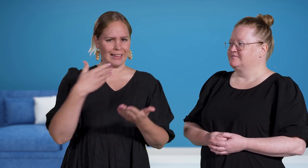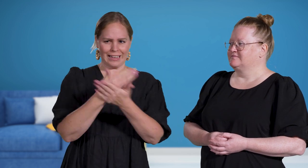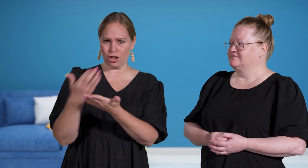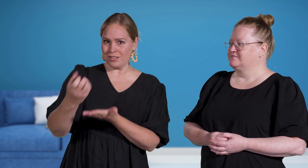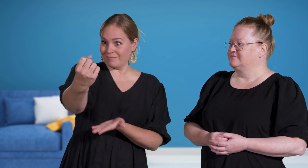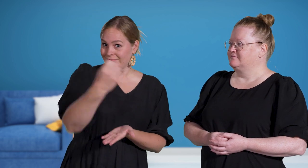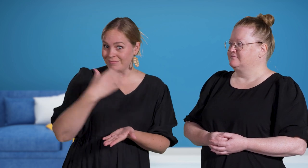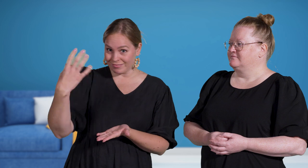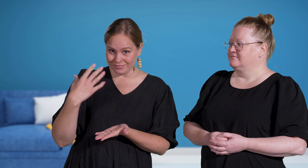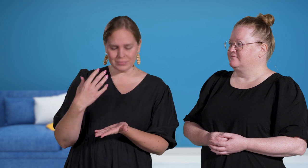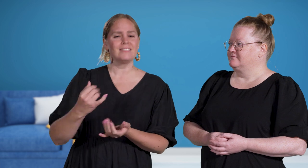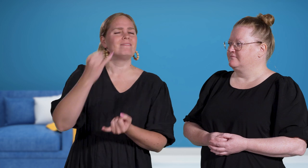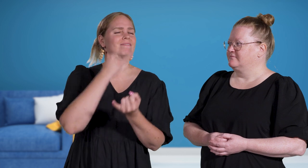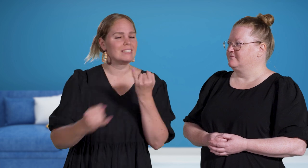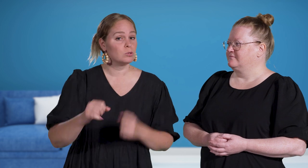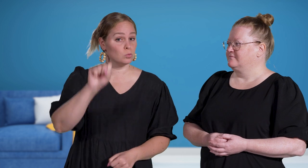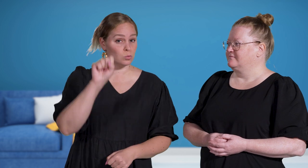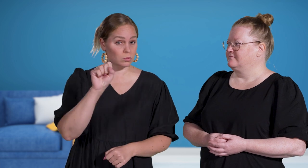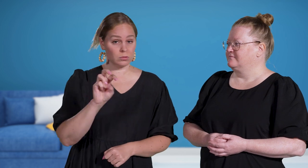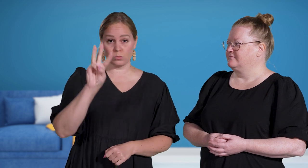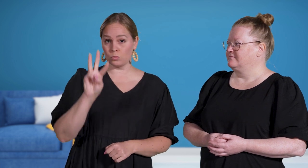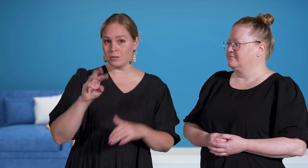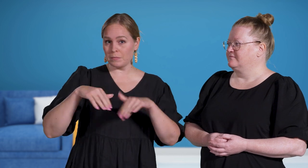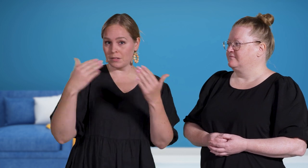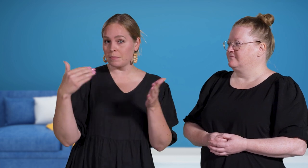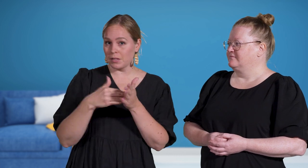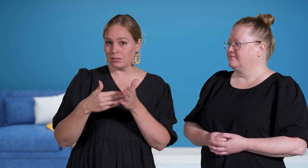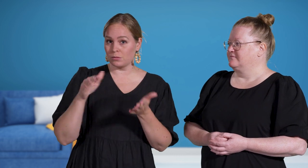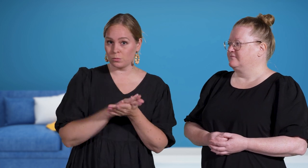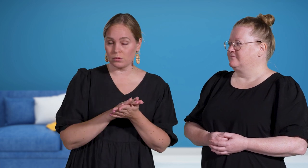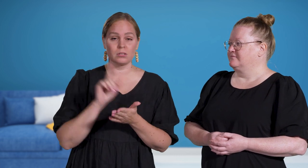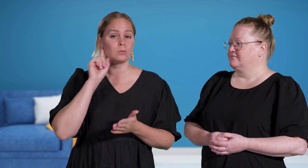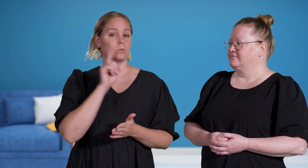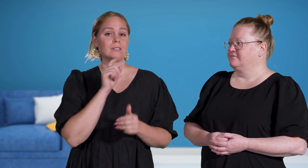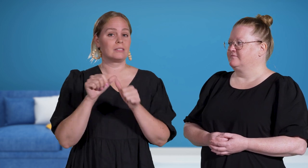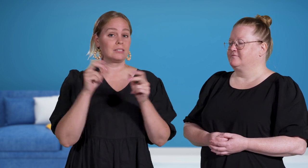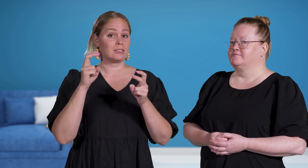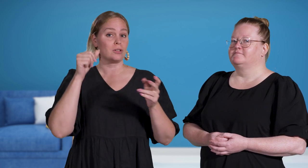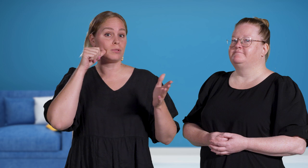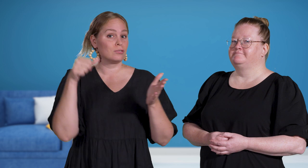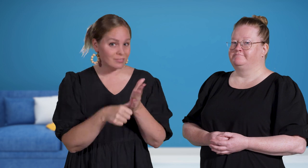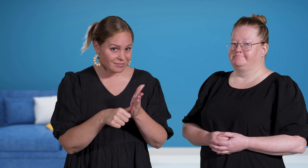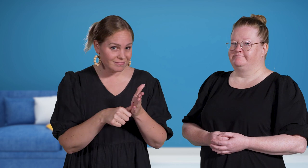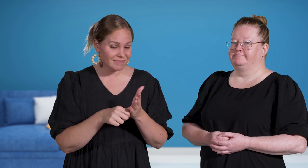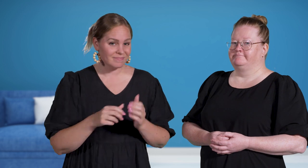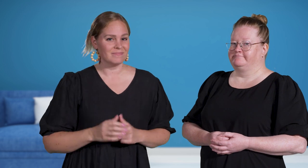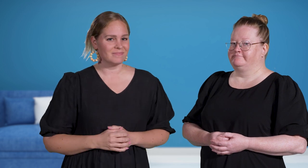Ehdotukset tulee lähettää viimeistään su 3.11. mennessä sähköpostiin kuurojenliitto@kuurojenliitto.fi.